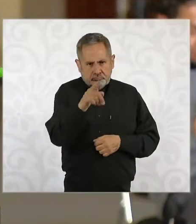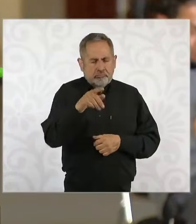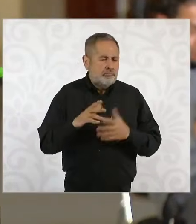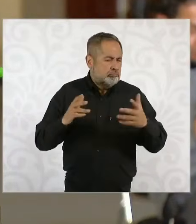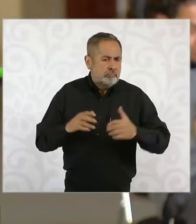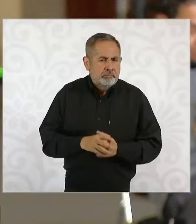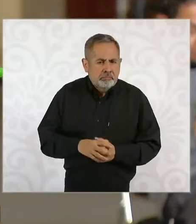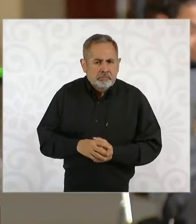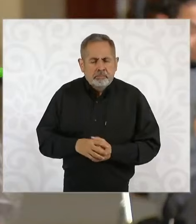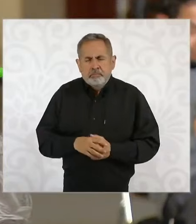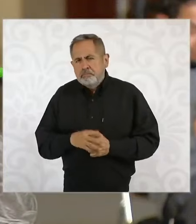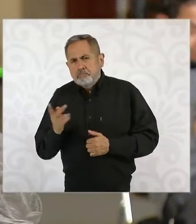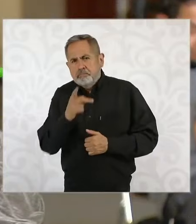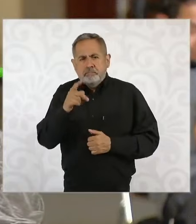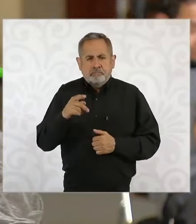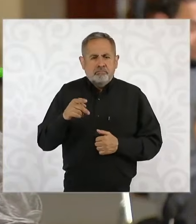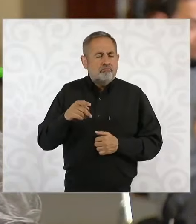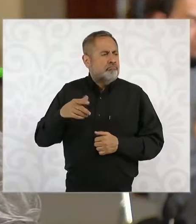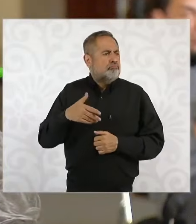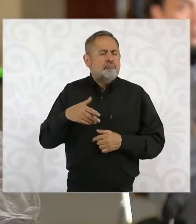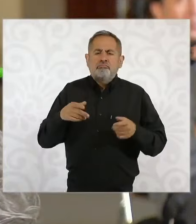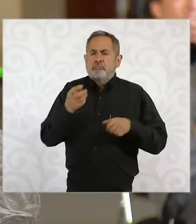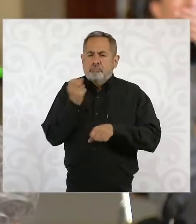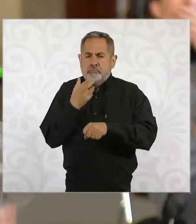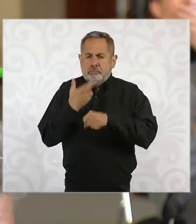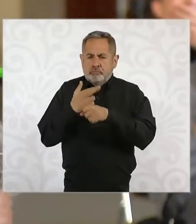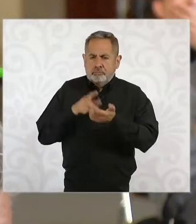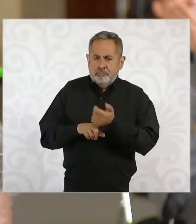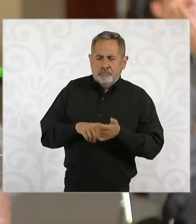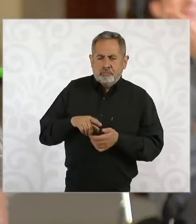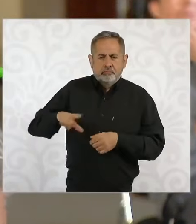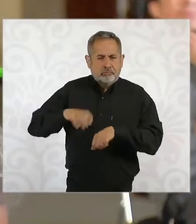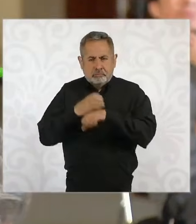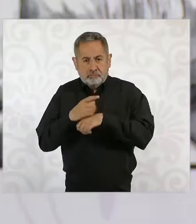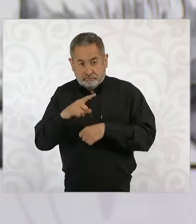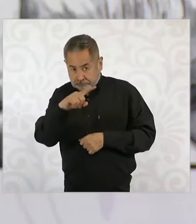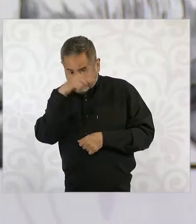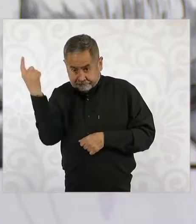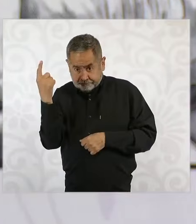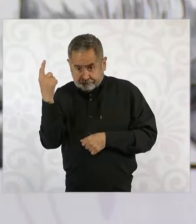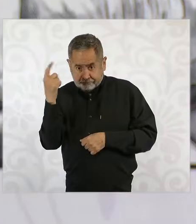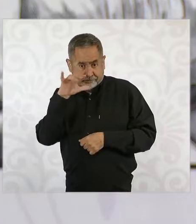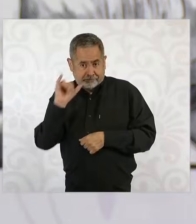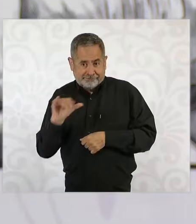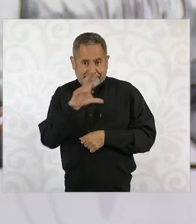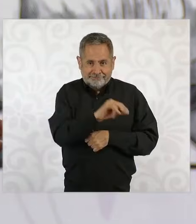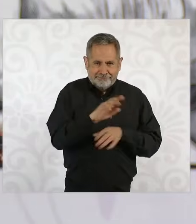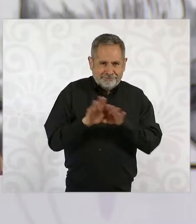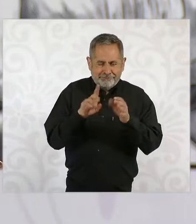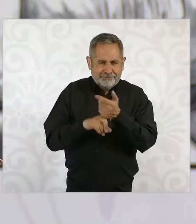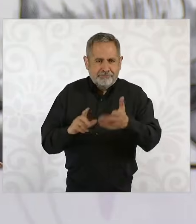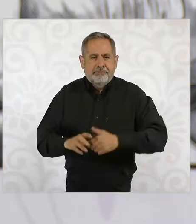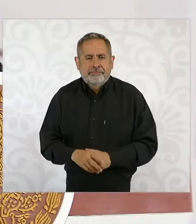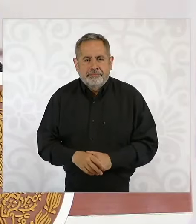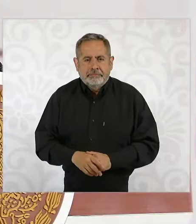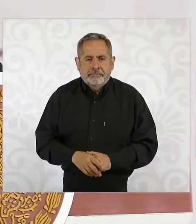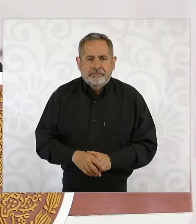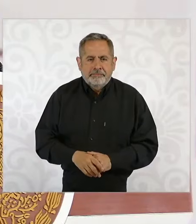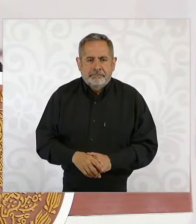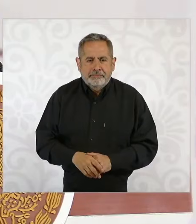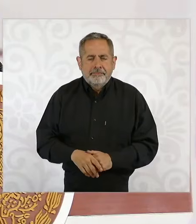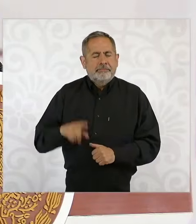ha resultado fácil el gobernar con un rotundo sí o un rotundo no. Pero esa pregunta es a presidente,